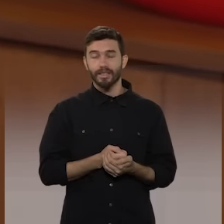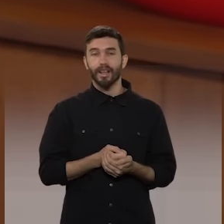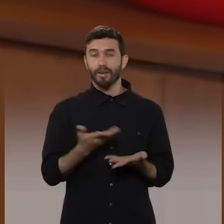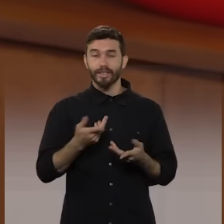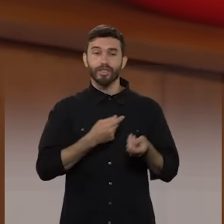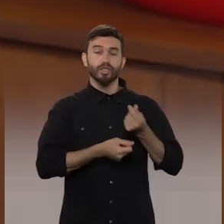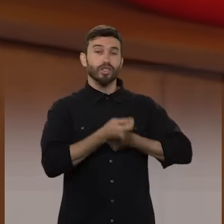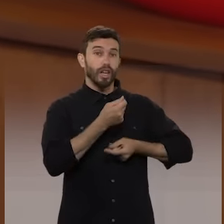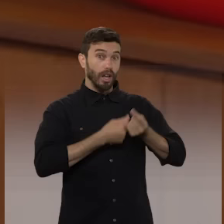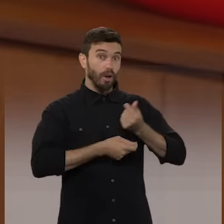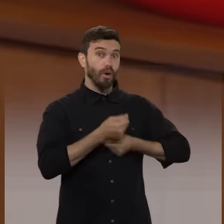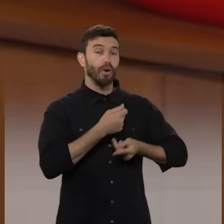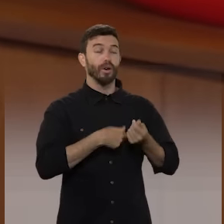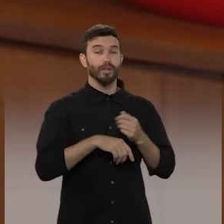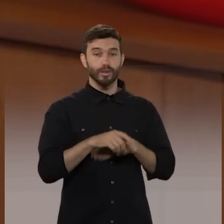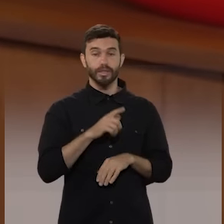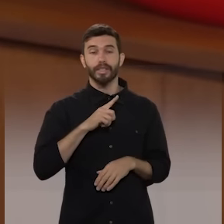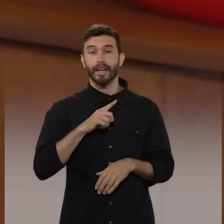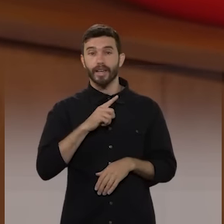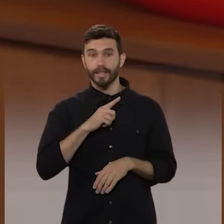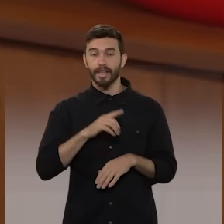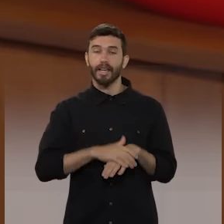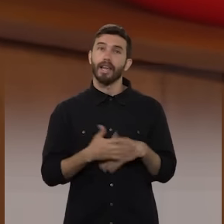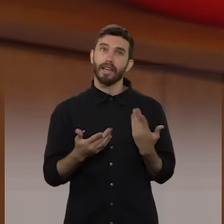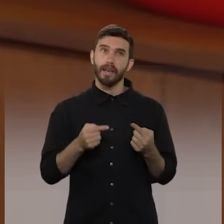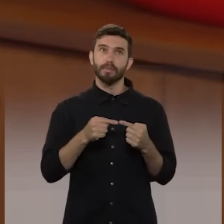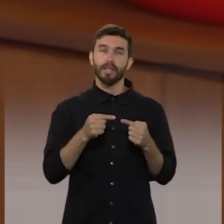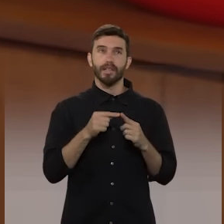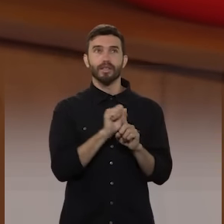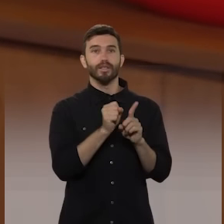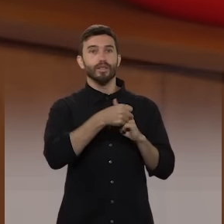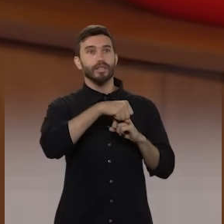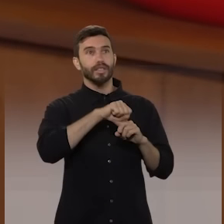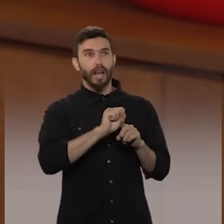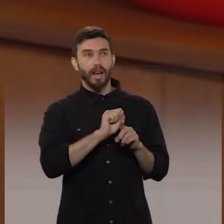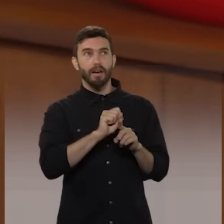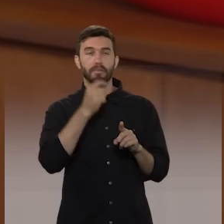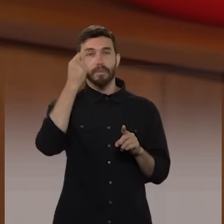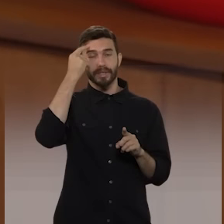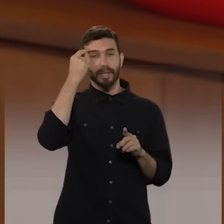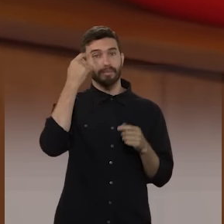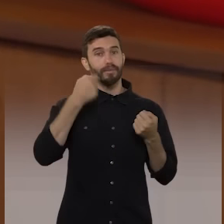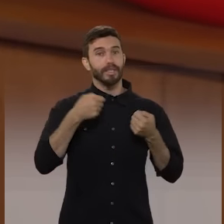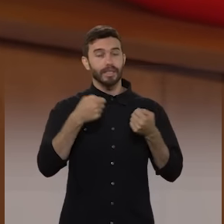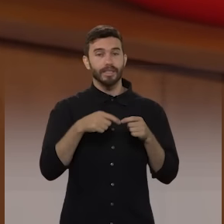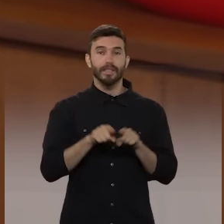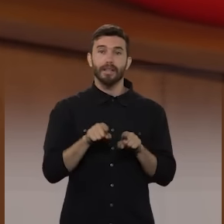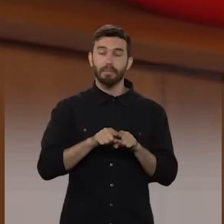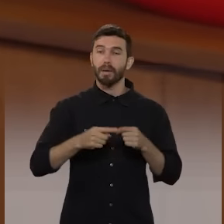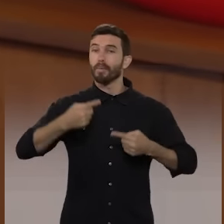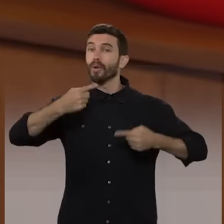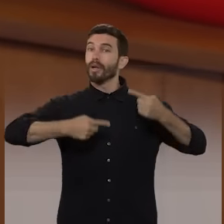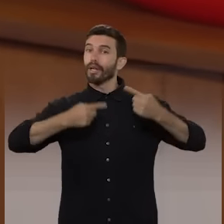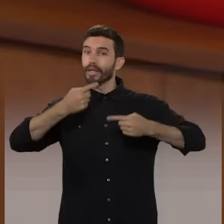negócio que passa por uma questão social, que passa por uma questão política de decisão,